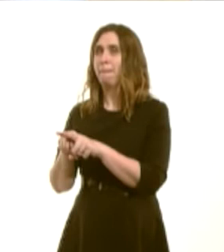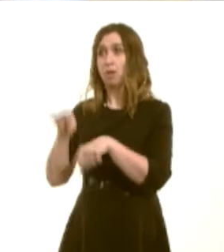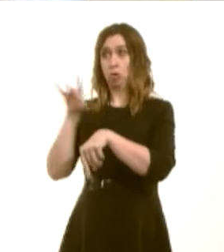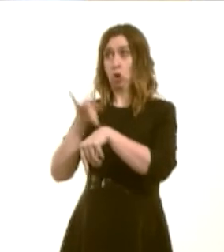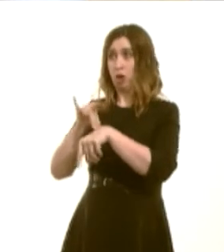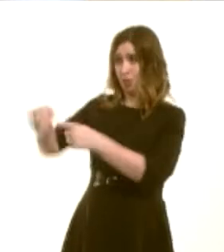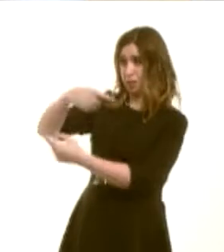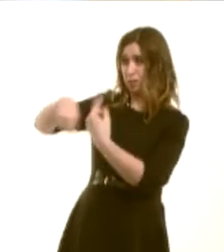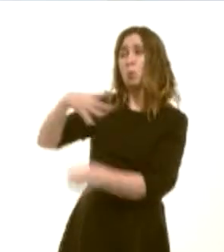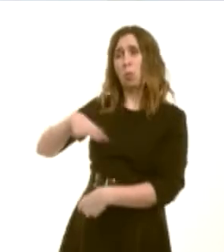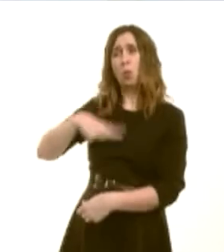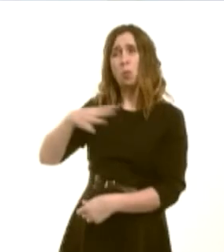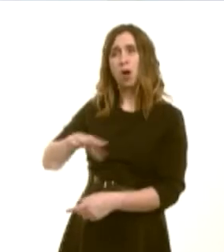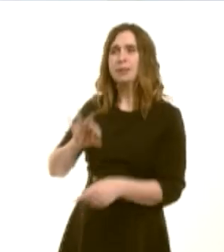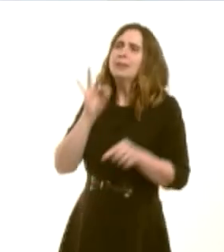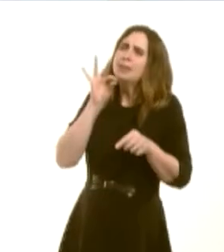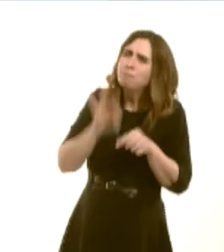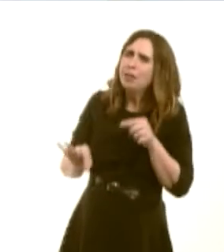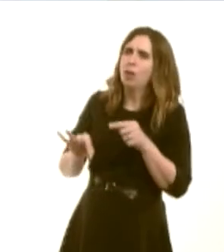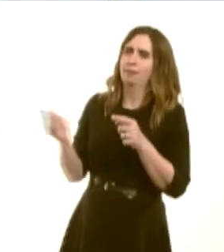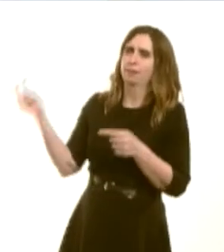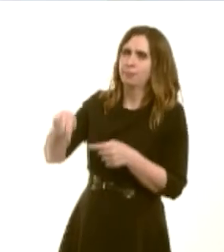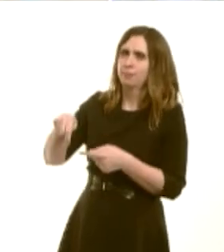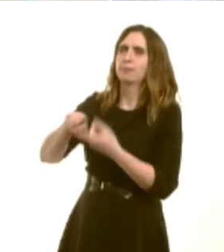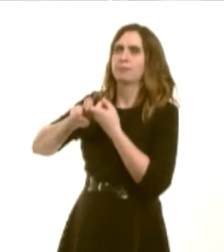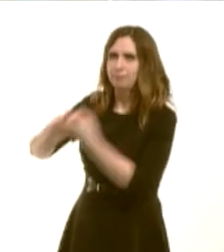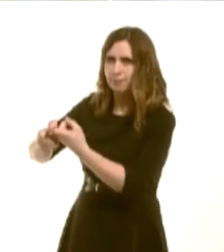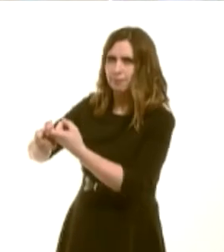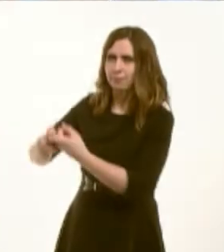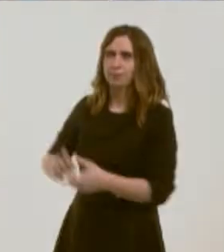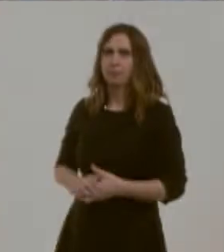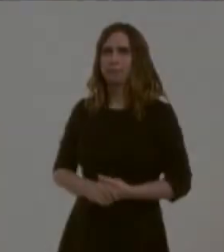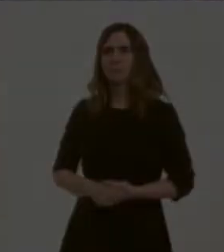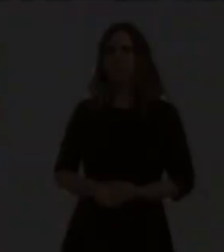arbenigwyr yn yr adranóeisiau ei wneud hefyd. Y Llywydd / The Presiding Officer: Thank you, First Minister.